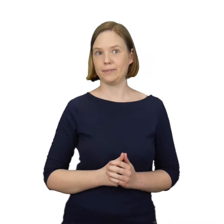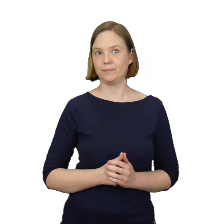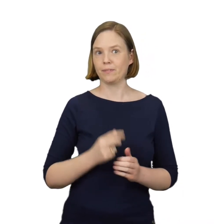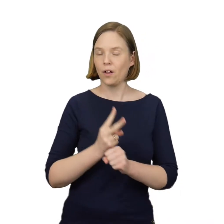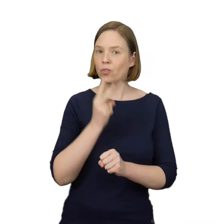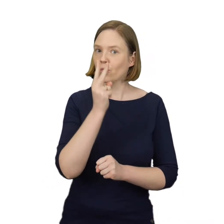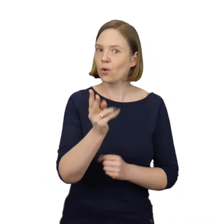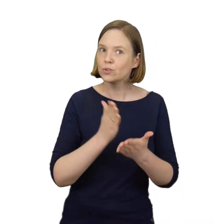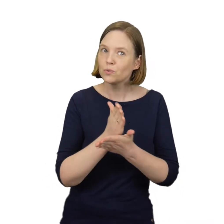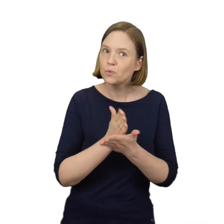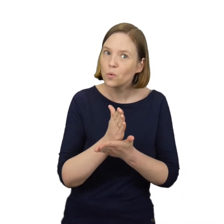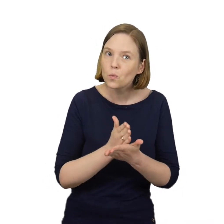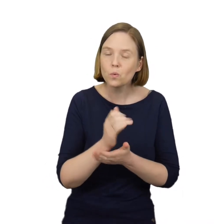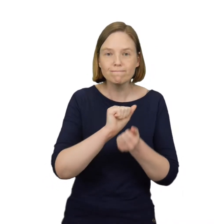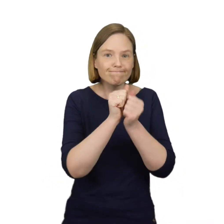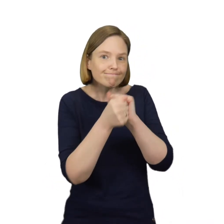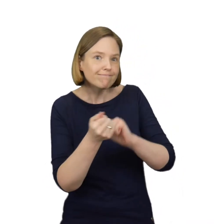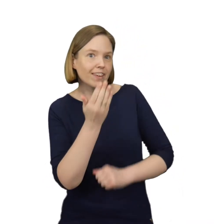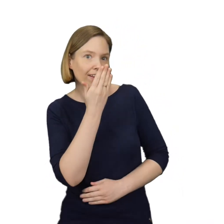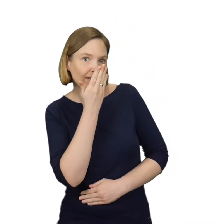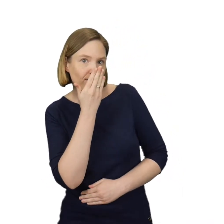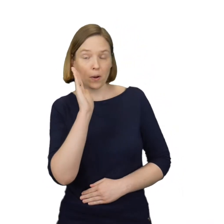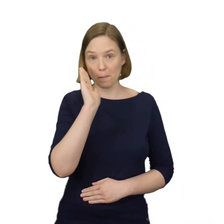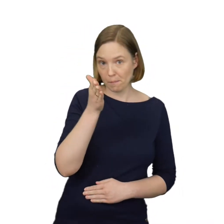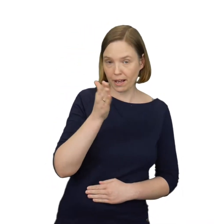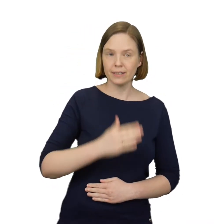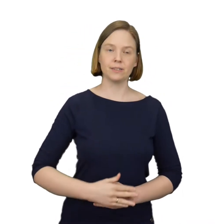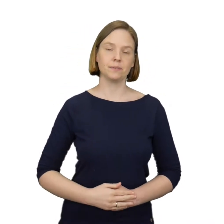Jak będzie się zmieniała dostępność usług?